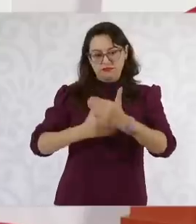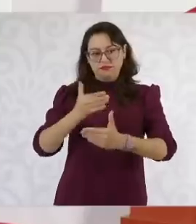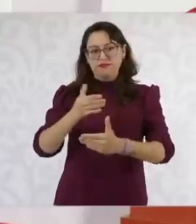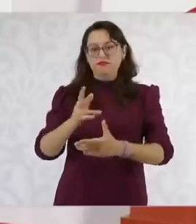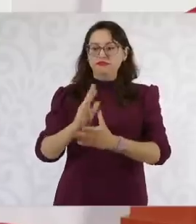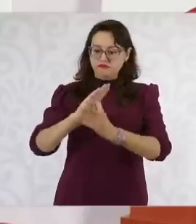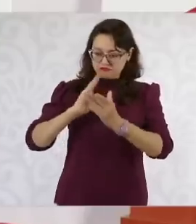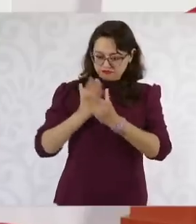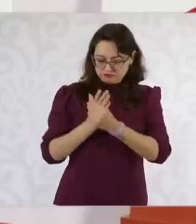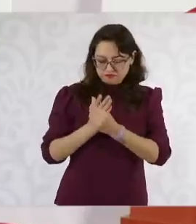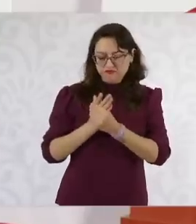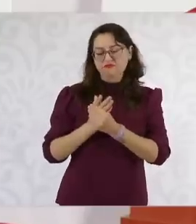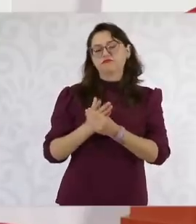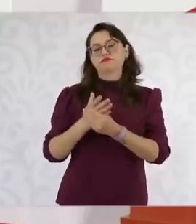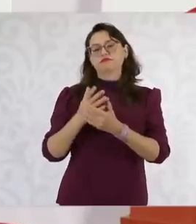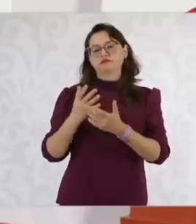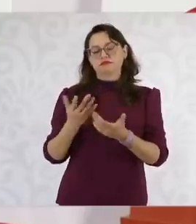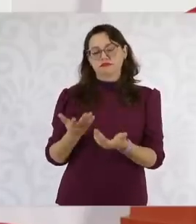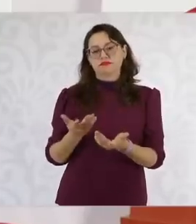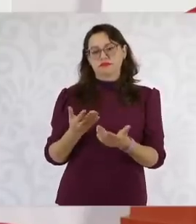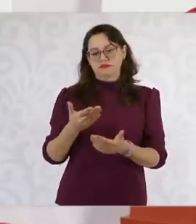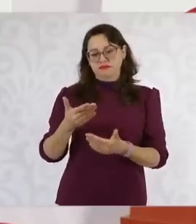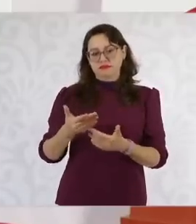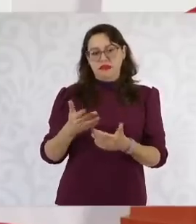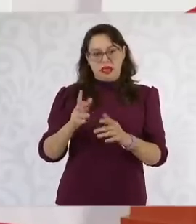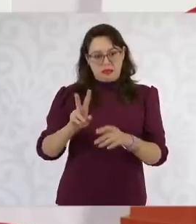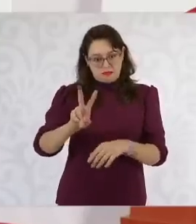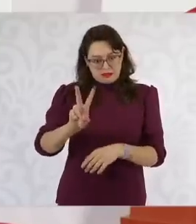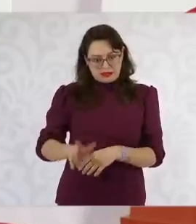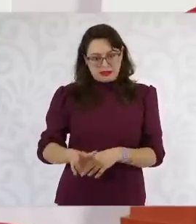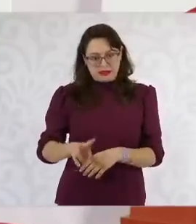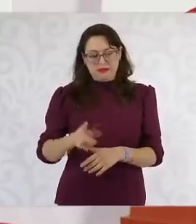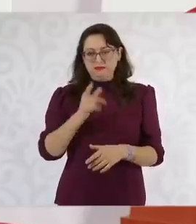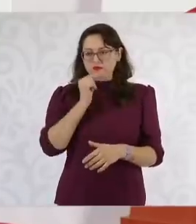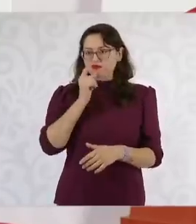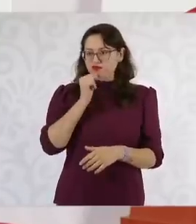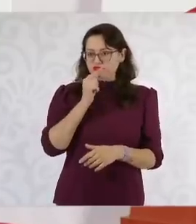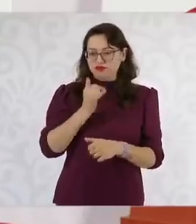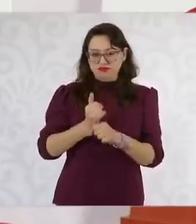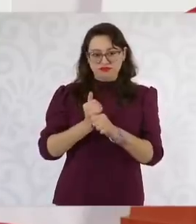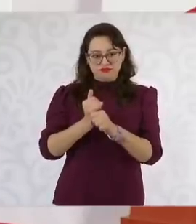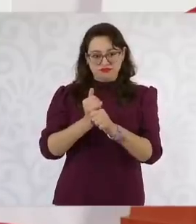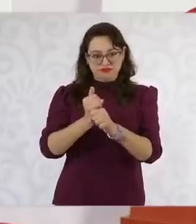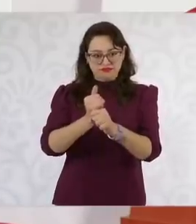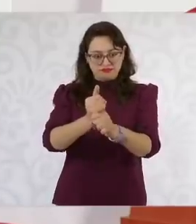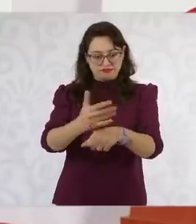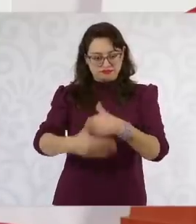investigación ya iniciada incluso por los cuerpos de seguridad esa es una de las acciones que